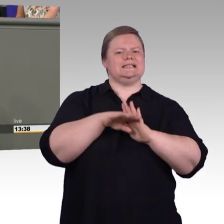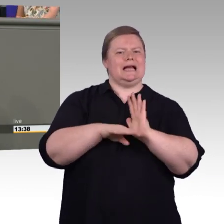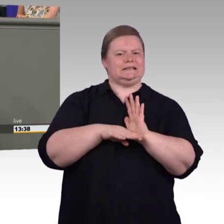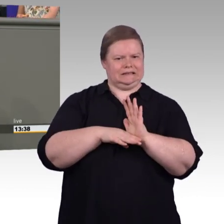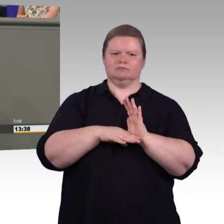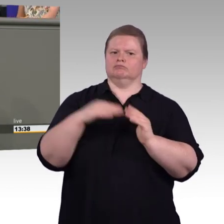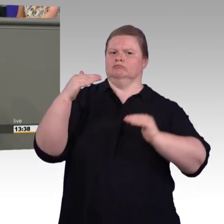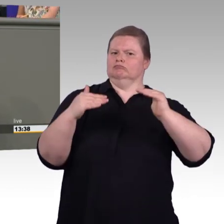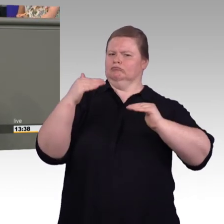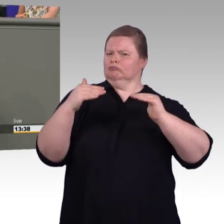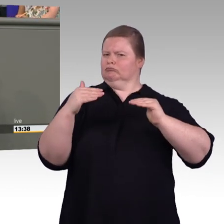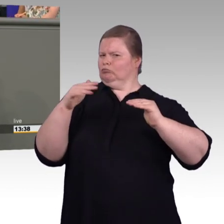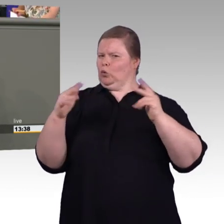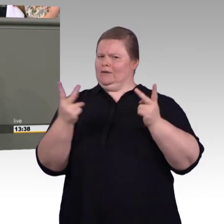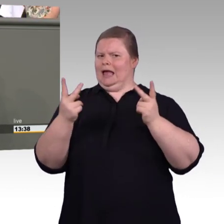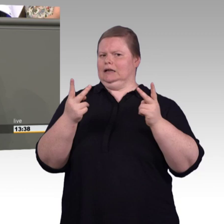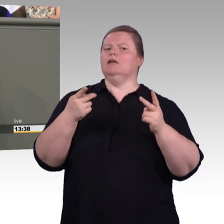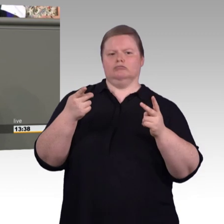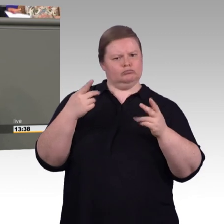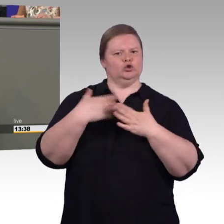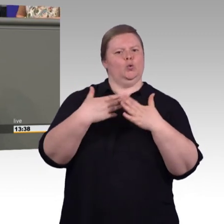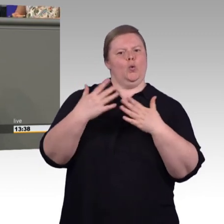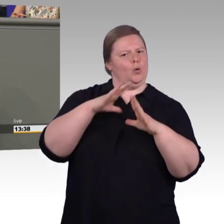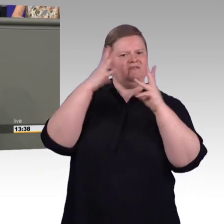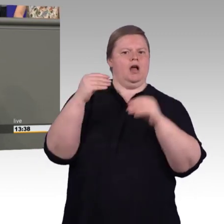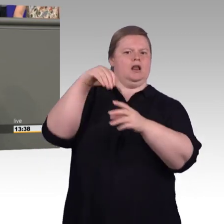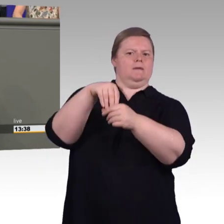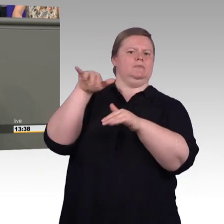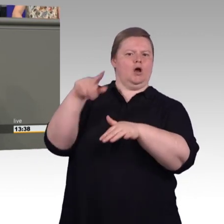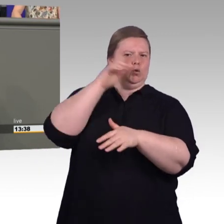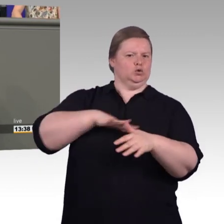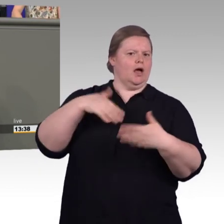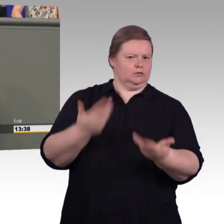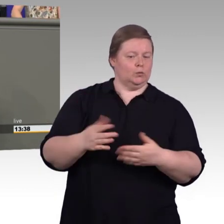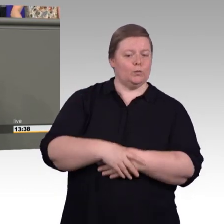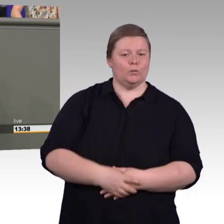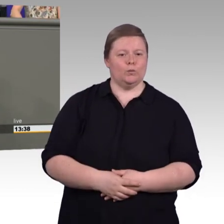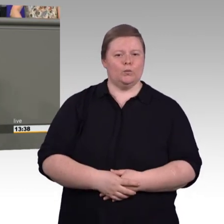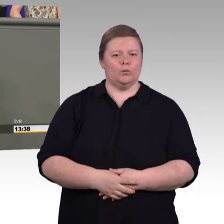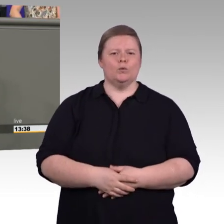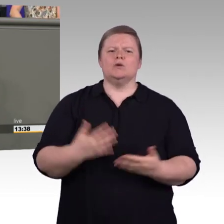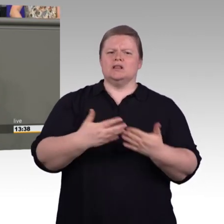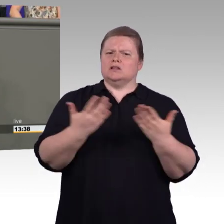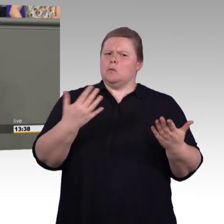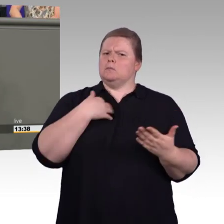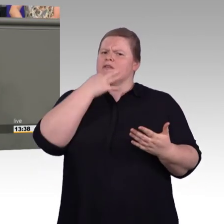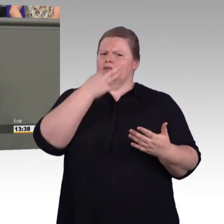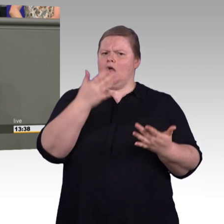neben der UN-Kinderrechtskonvention auch eine Verfassungsänderung herbeizuführen. Zunächst möchte ich darauf hinweisen,